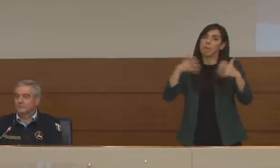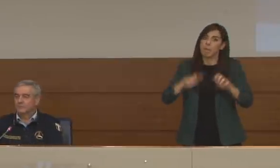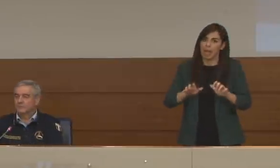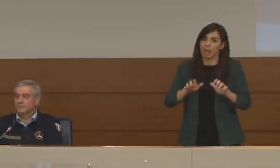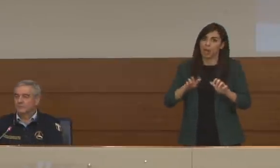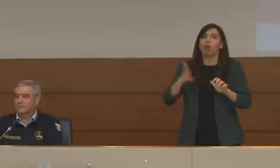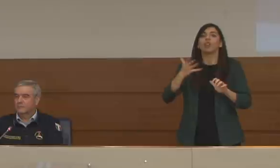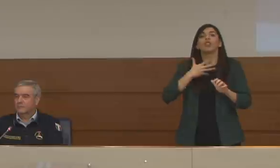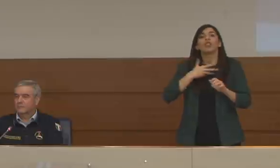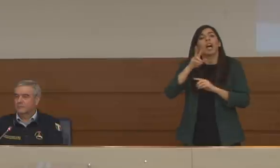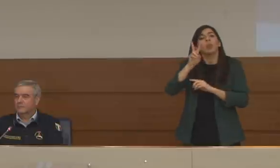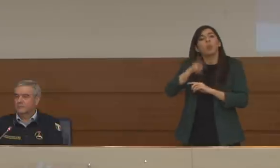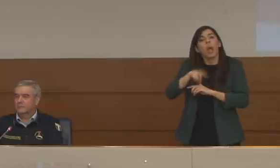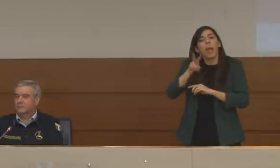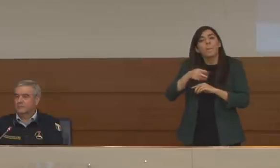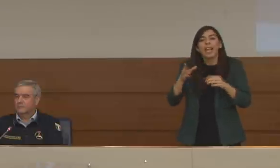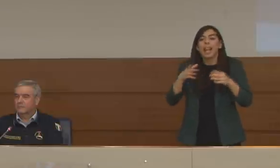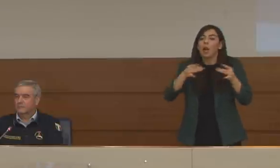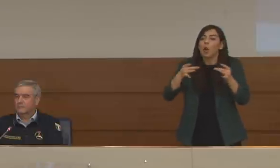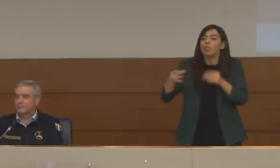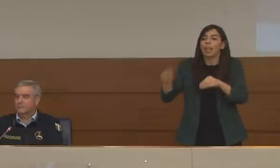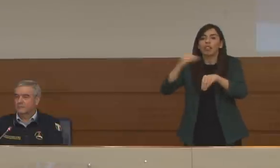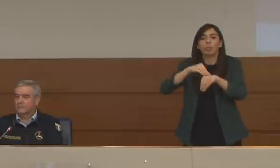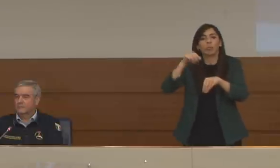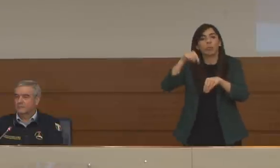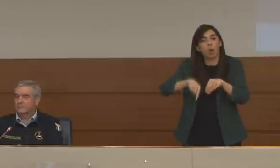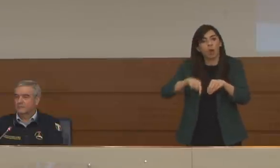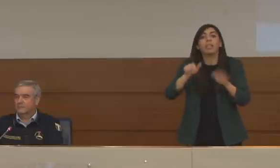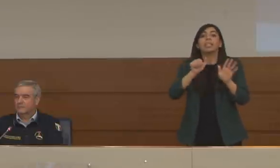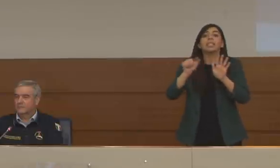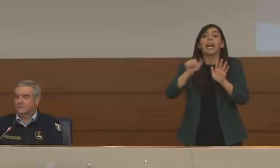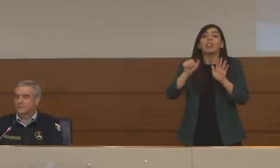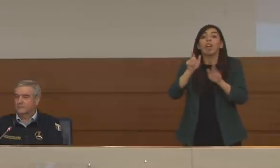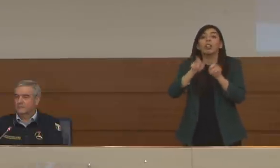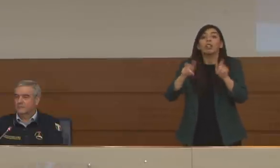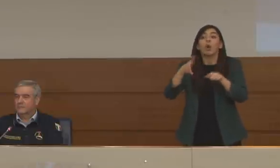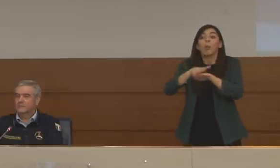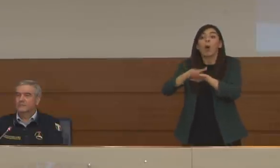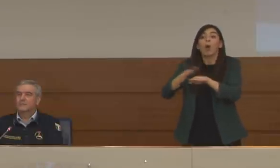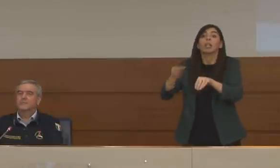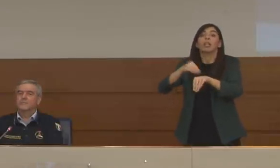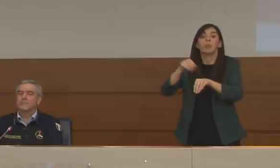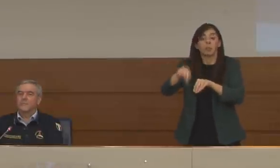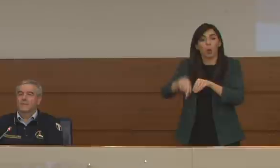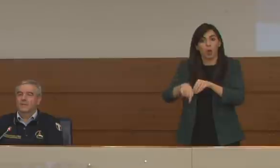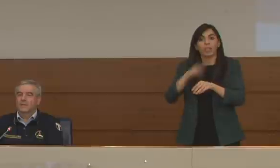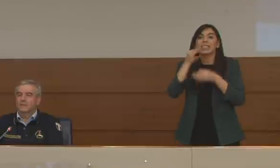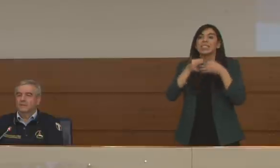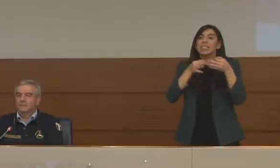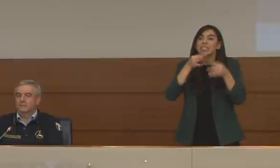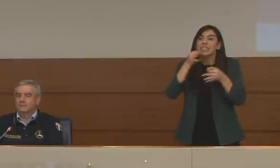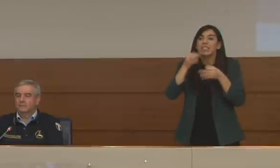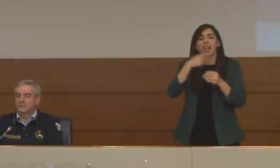e 600 morti in più. Quindi l'andamento che vediamo ci deve essere